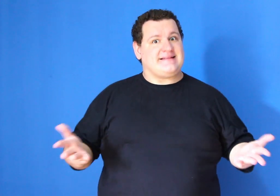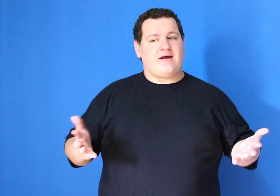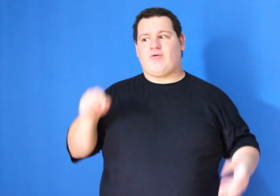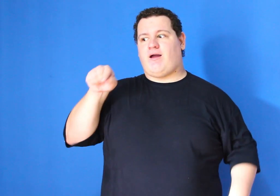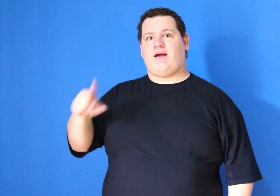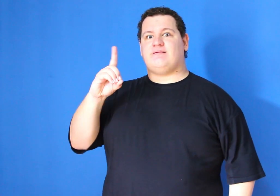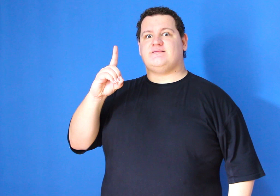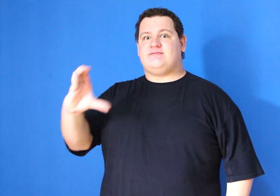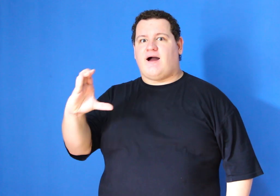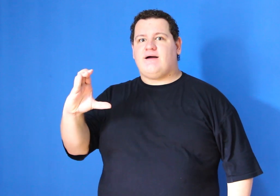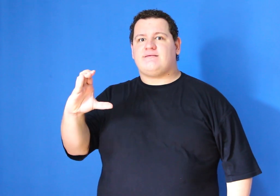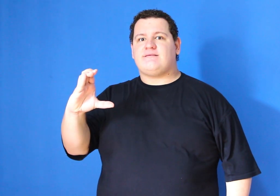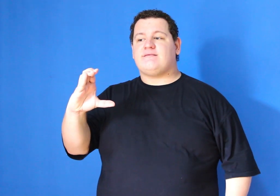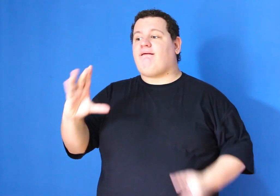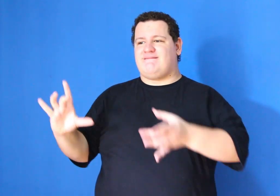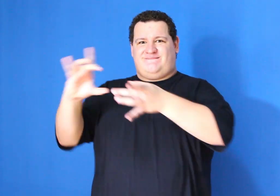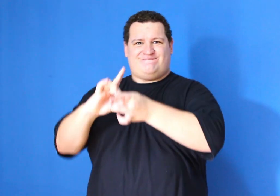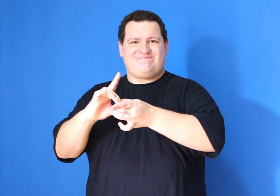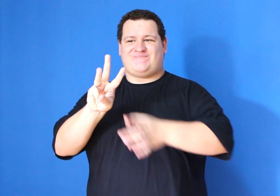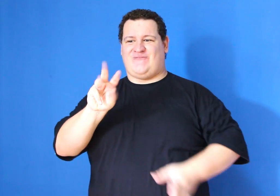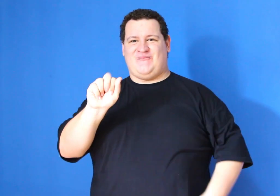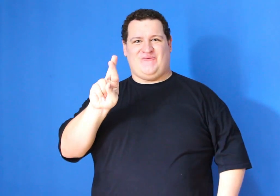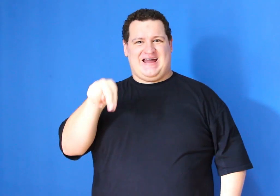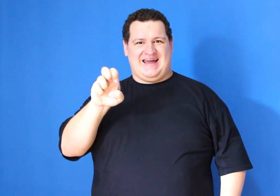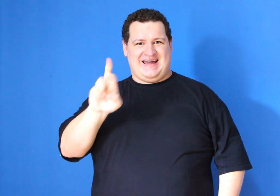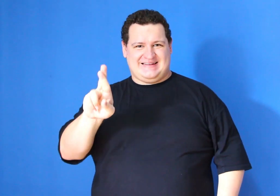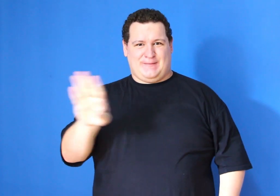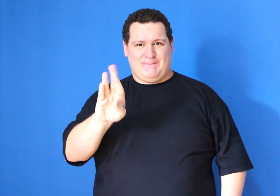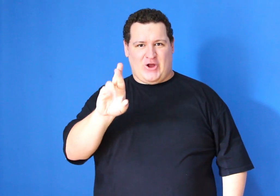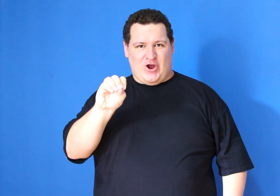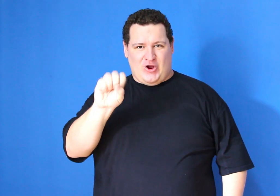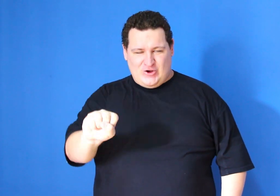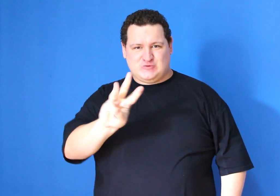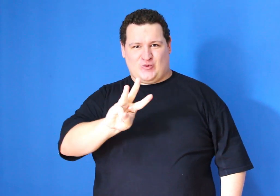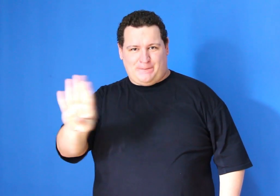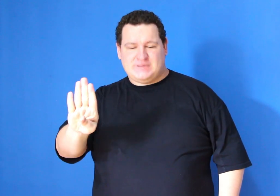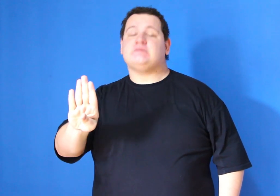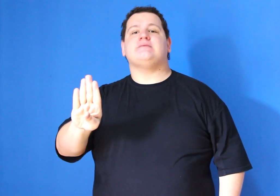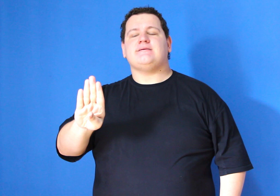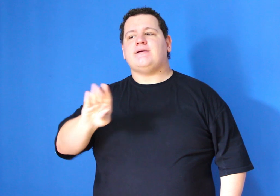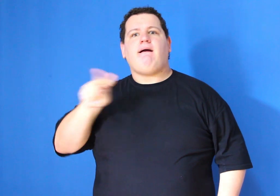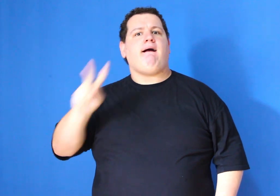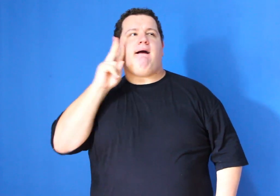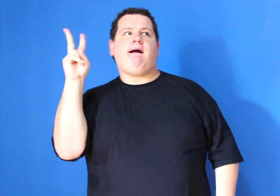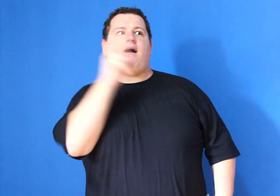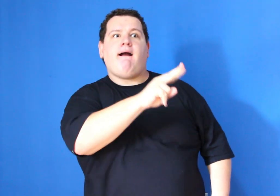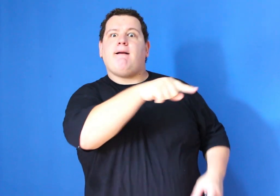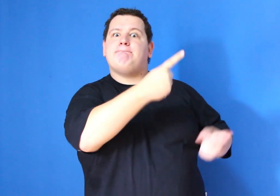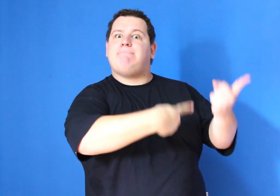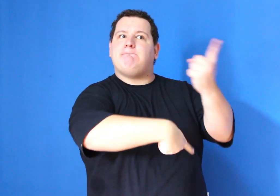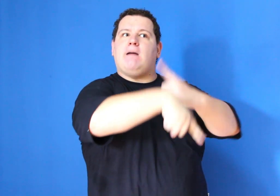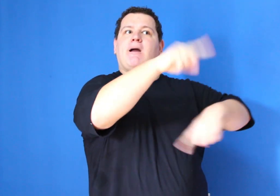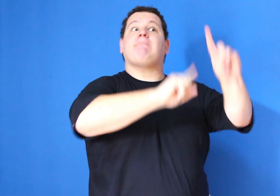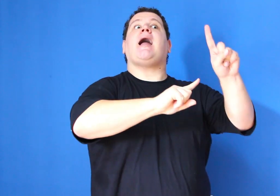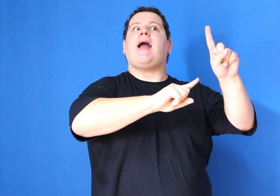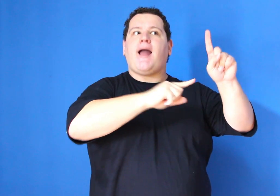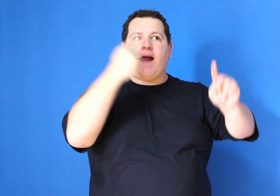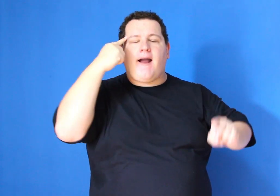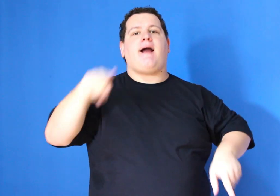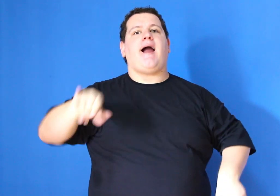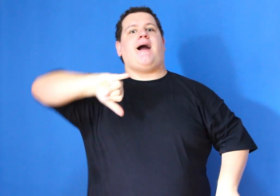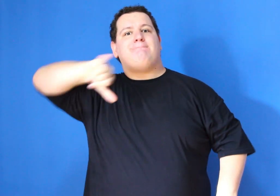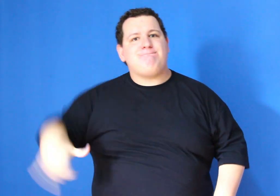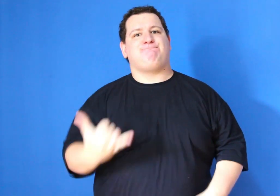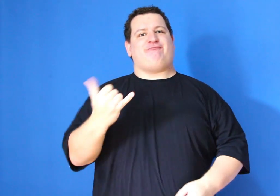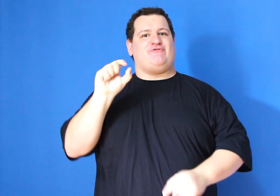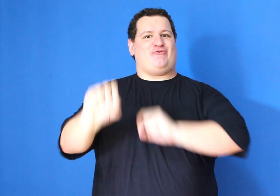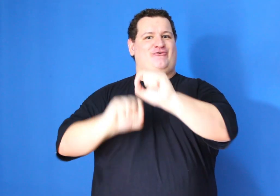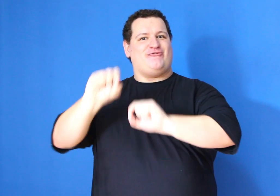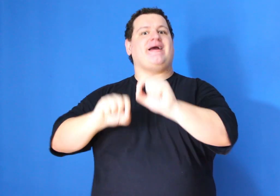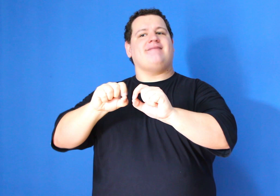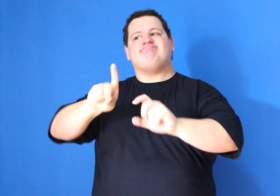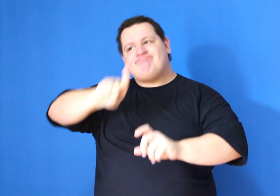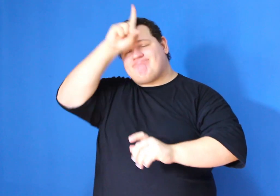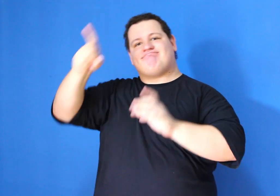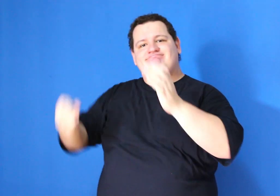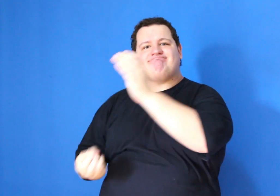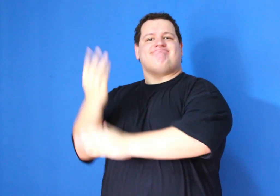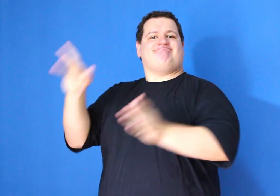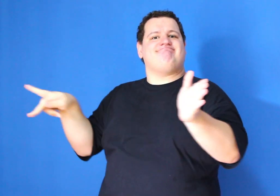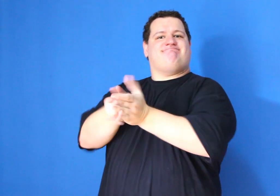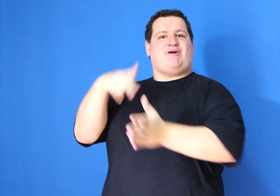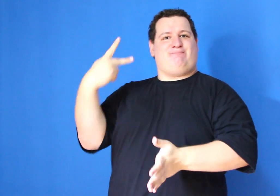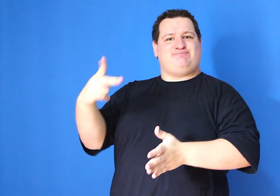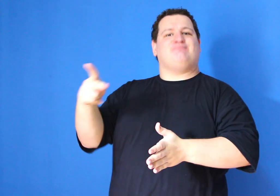Então, a DC, com parceira de Warner Bros., viu o enorme sucesso da franquia de Marvel e aproveitou criar seu próprio universo.